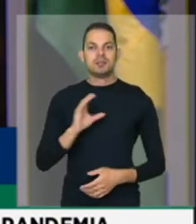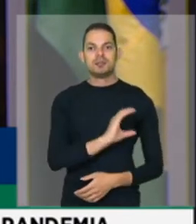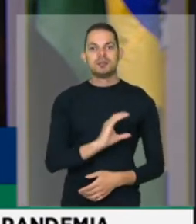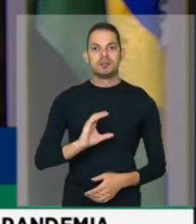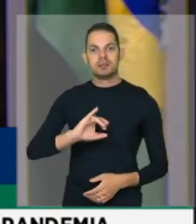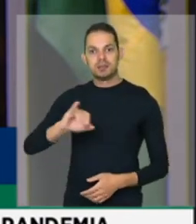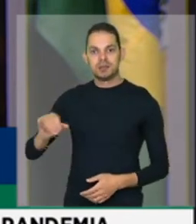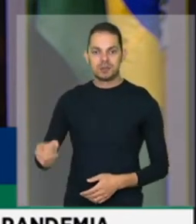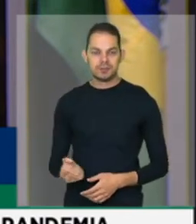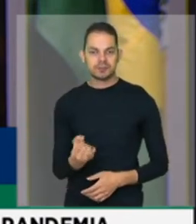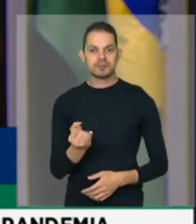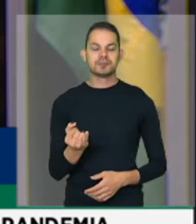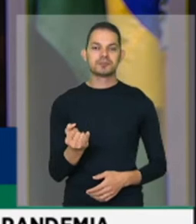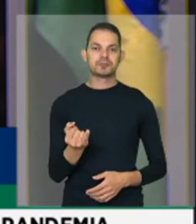JUSTIÇA E CIDADANIA, SOMOS PELA CONSTITUCIONALIDADE,